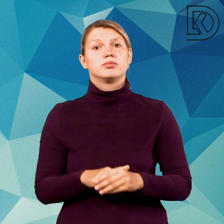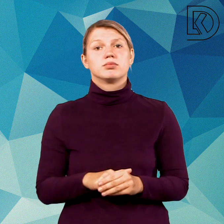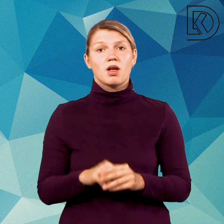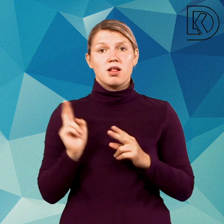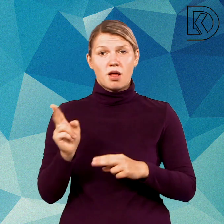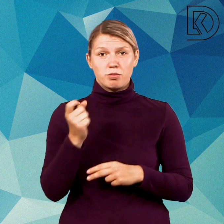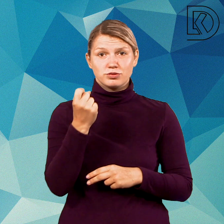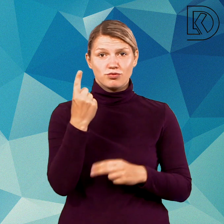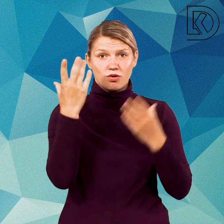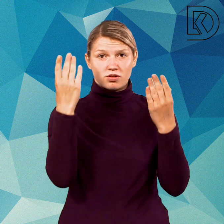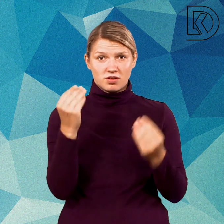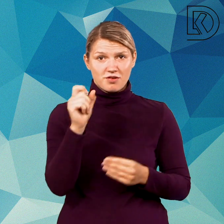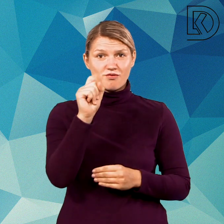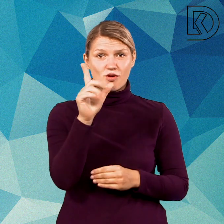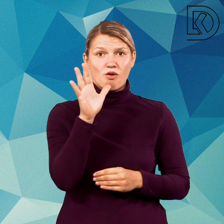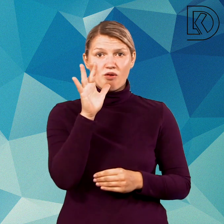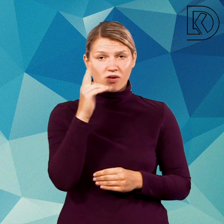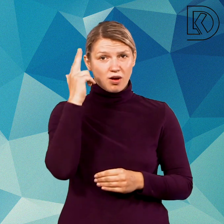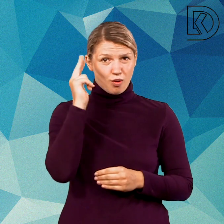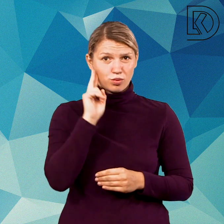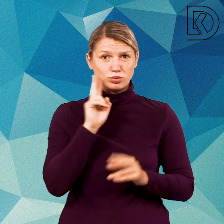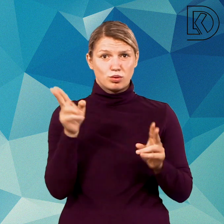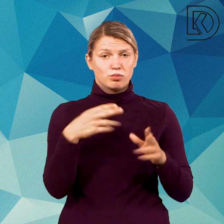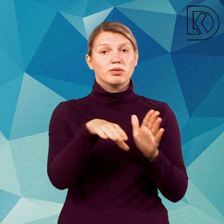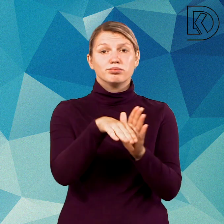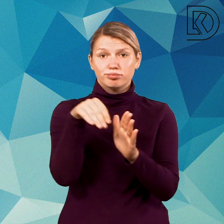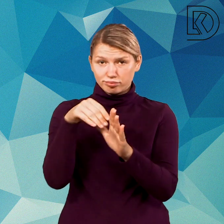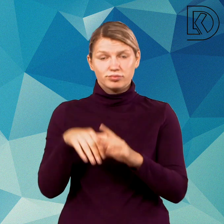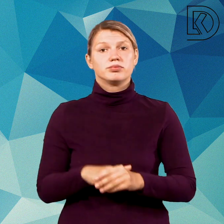Lapkričio 11 dieną 11 val. rinkimai vyks Kauno kurčiųjų reabilitacijos centre.